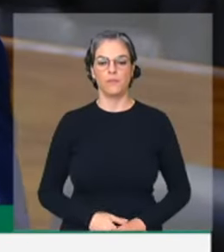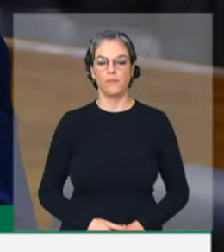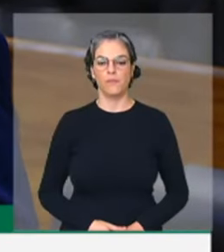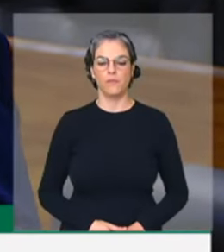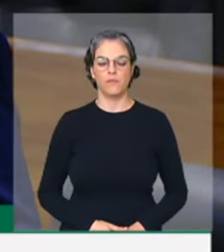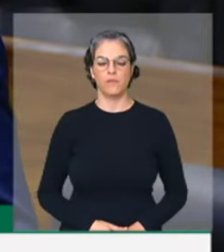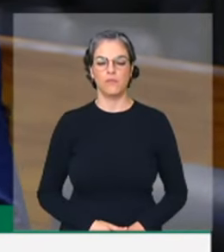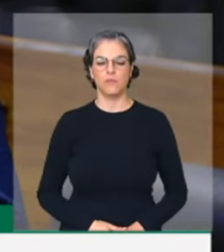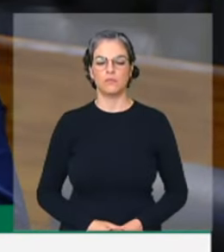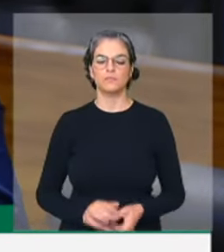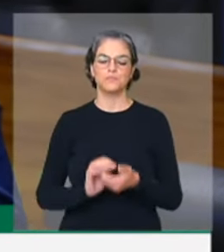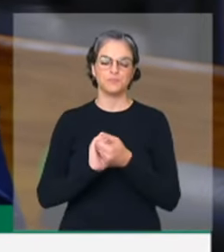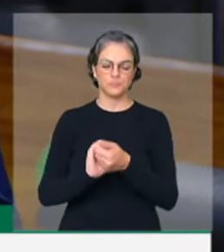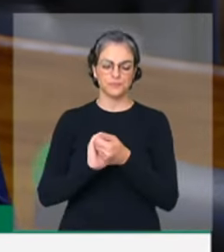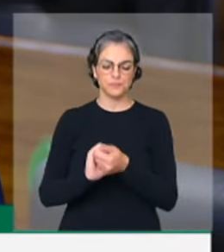LIRA.... HOJE NÓS VIVEMOS...